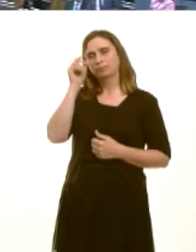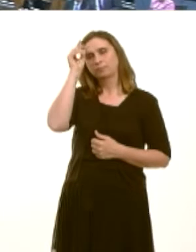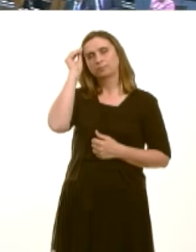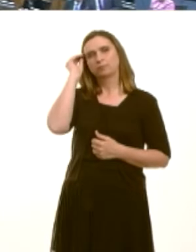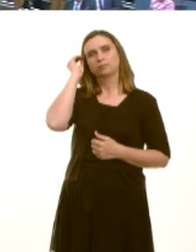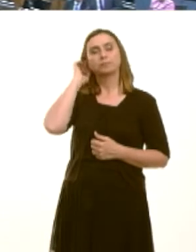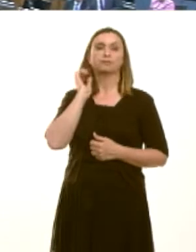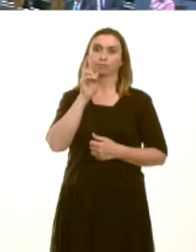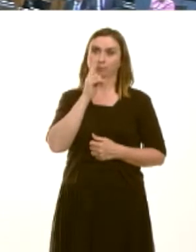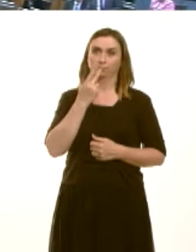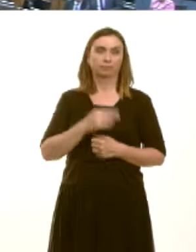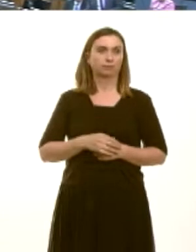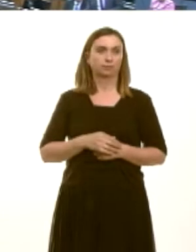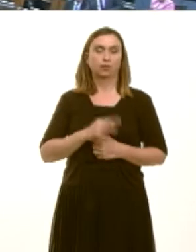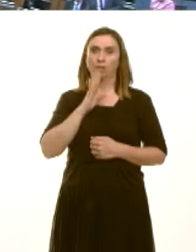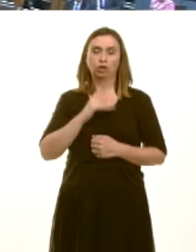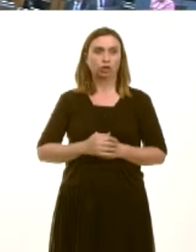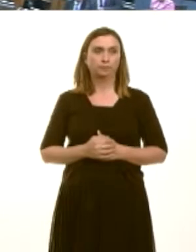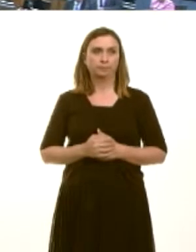Cymru wedi'u cynnal i ddiweddaru canfyddiadau adroddiad Holtham 2010? OAQ(4)2210(FM)